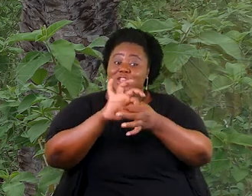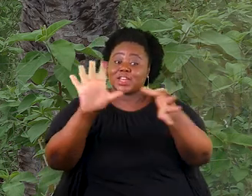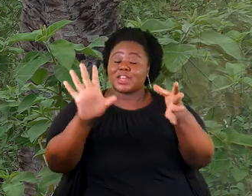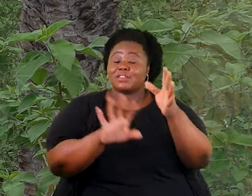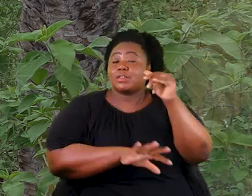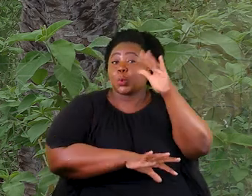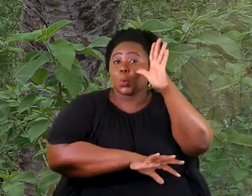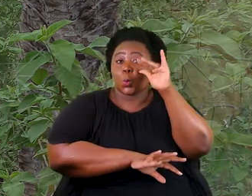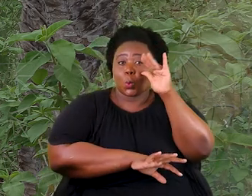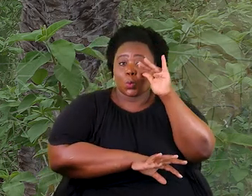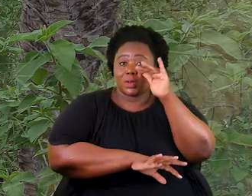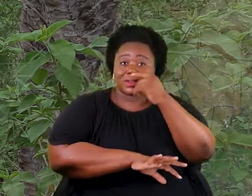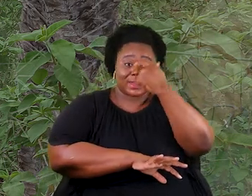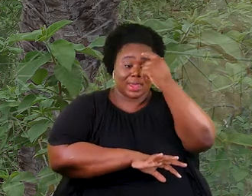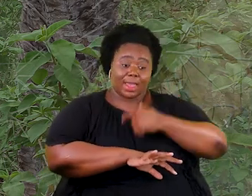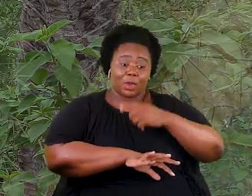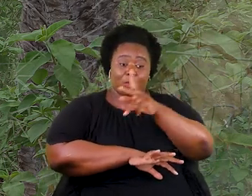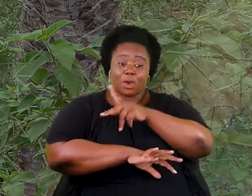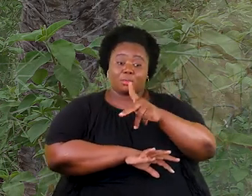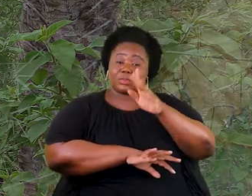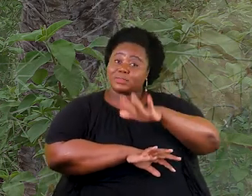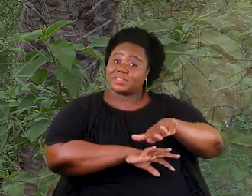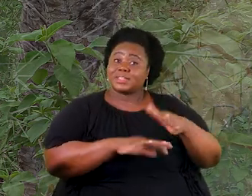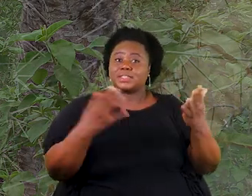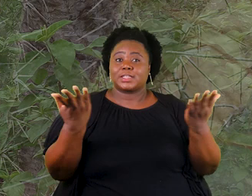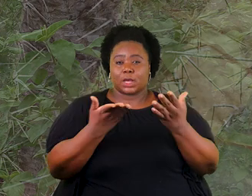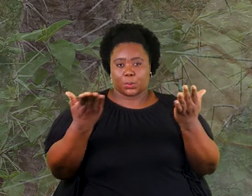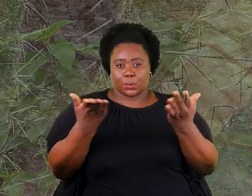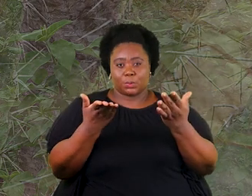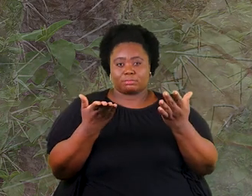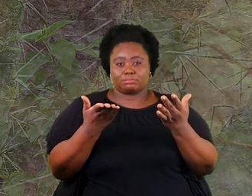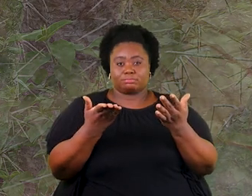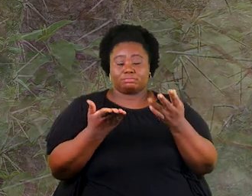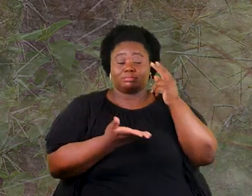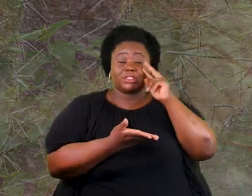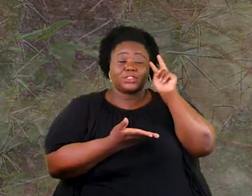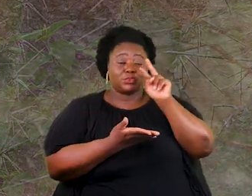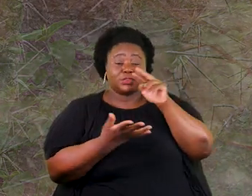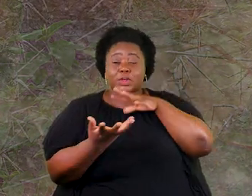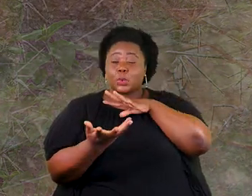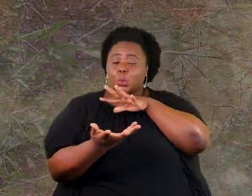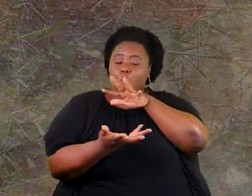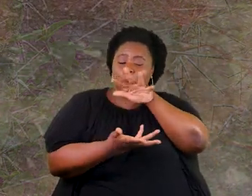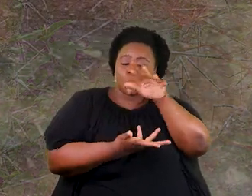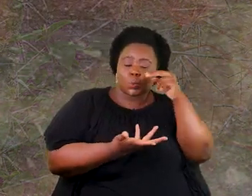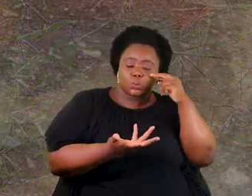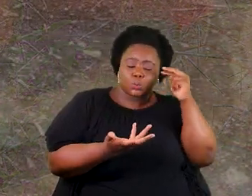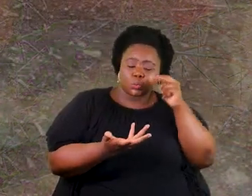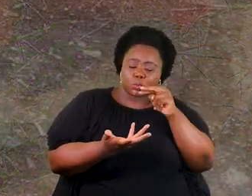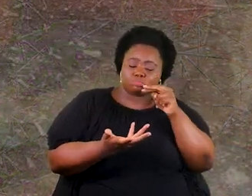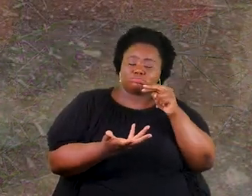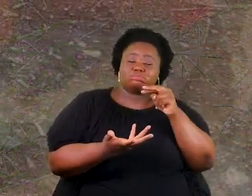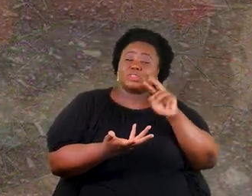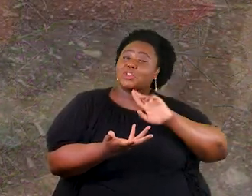Sou uma professora criança agora, que olha para o mundo com um olhar arrastado da minha criança.